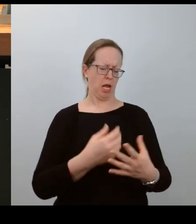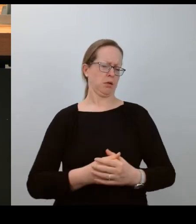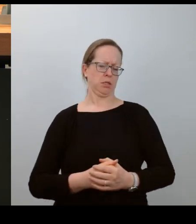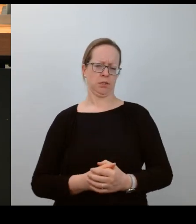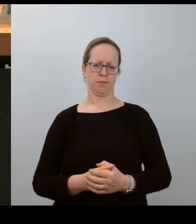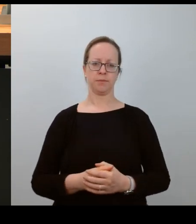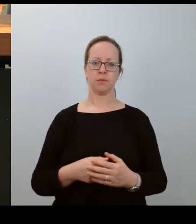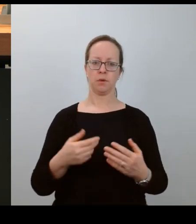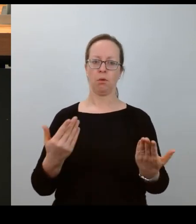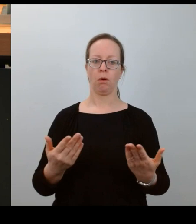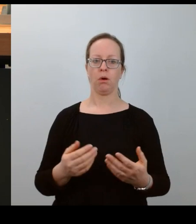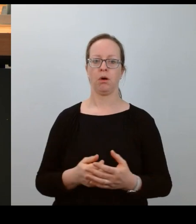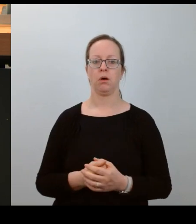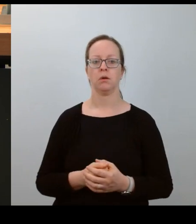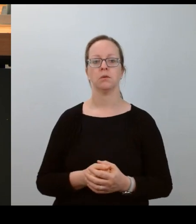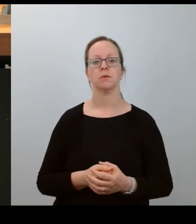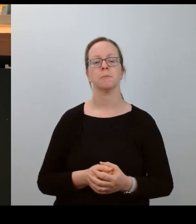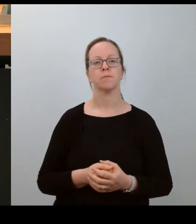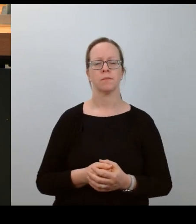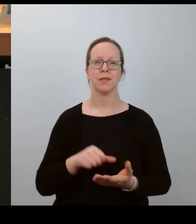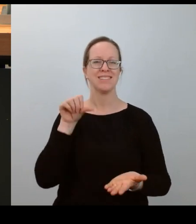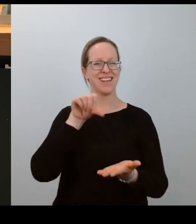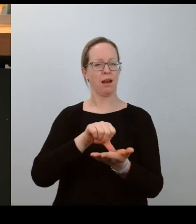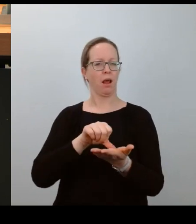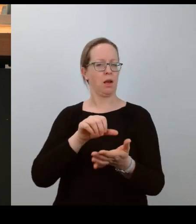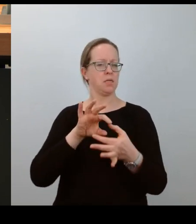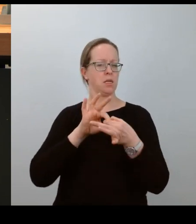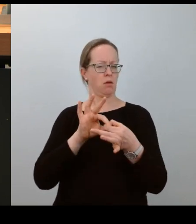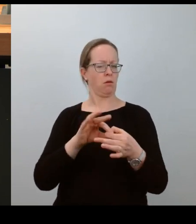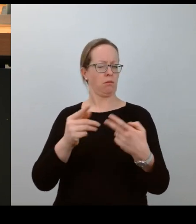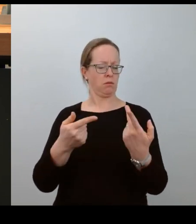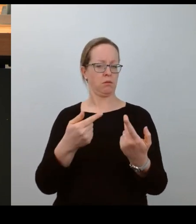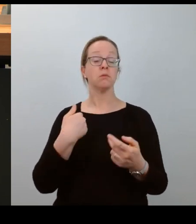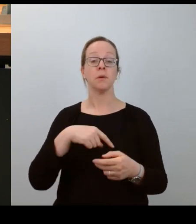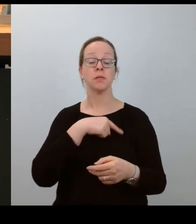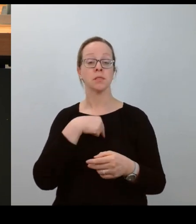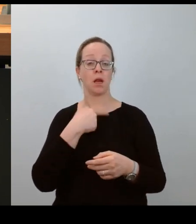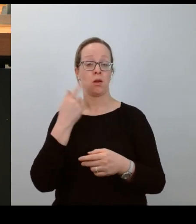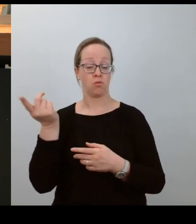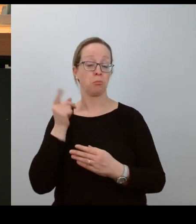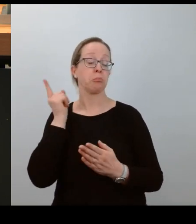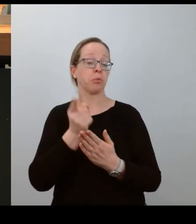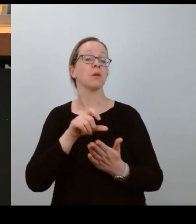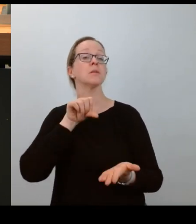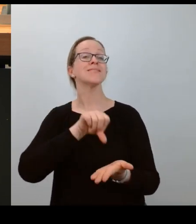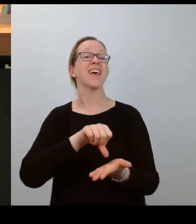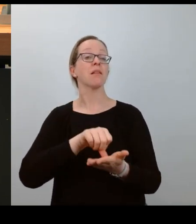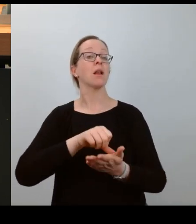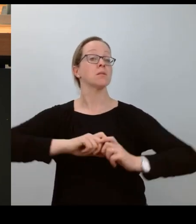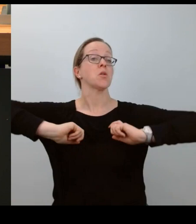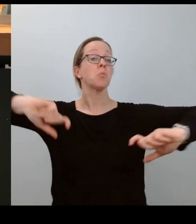Und dieser Paternalismus hat nun auch in dieser wichtigen Kulturraum-Frage einih hinten befördert. Und wenn es dafür noch eines